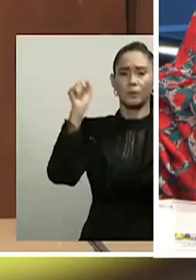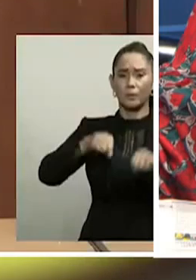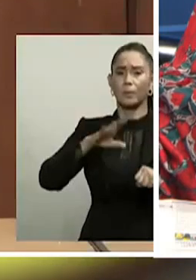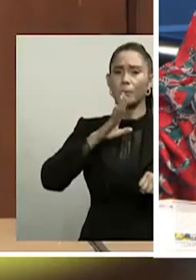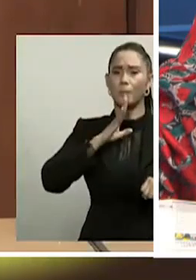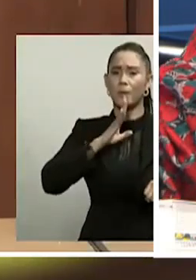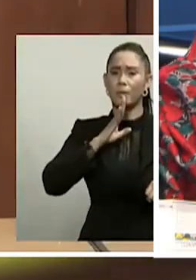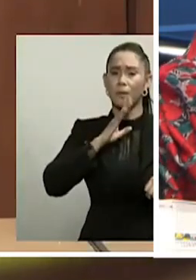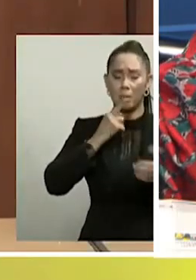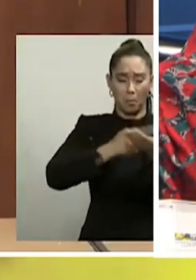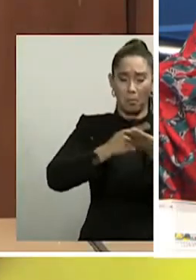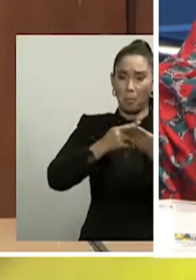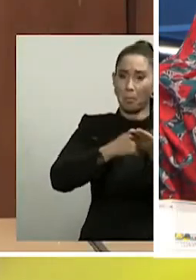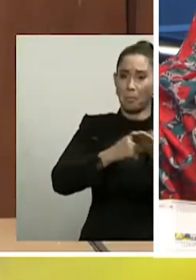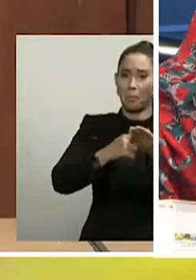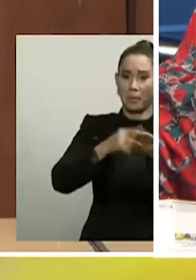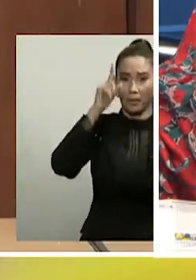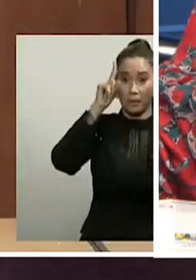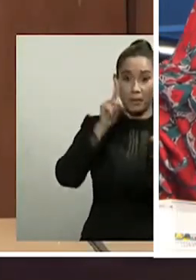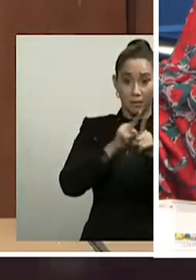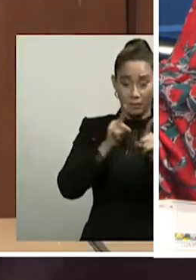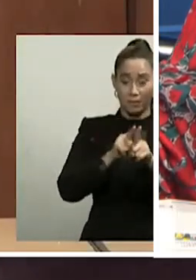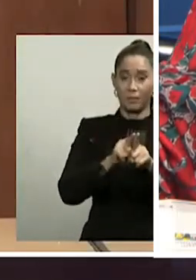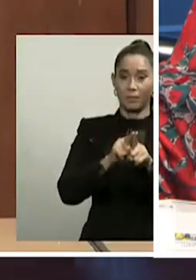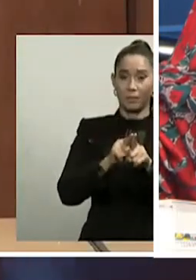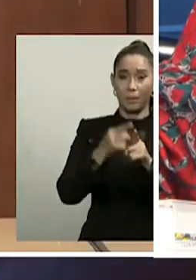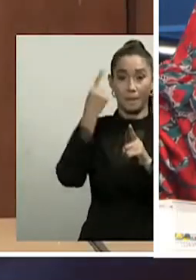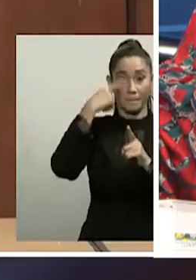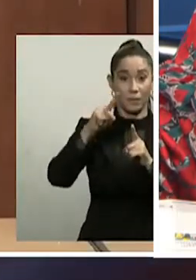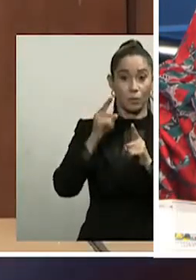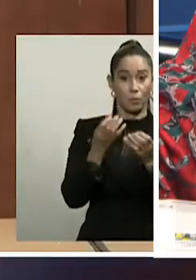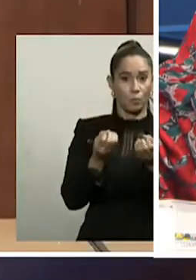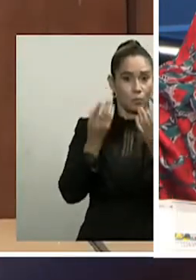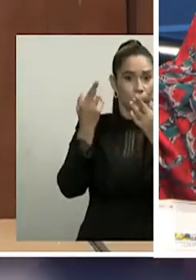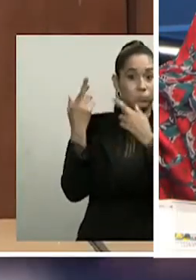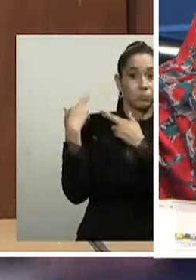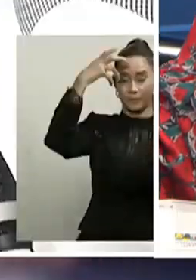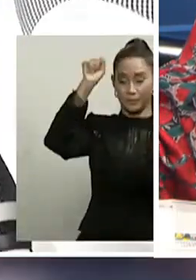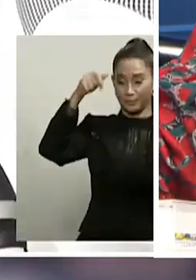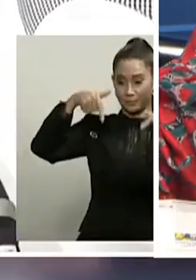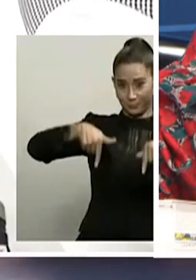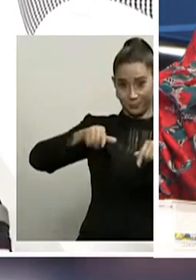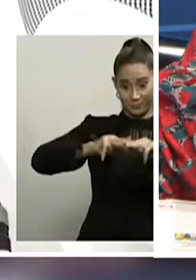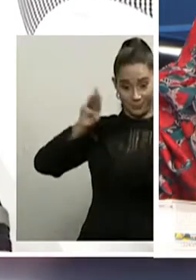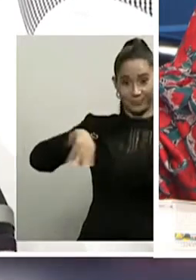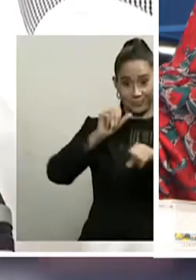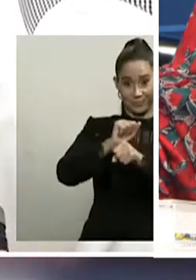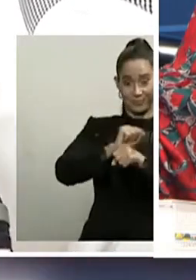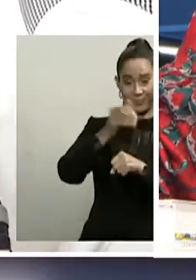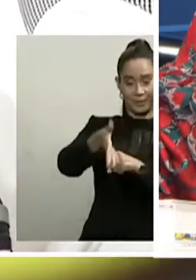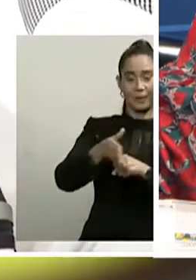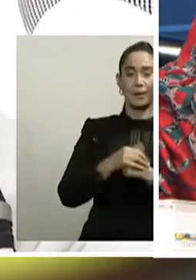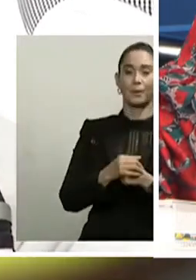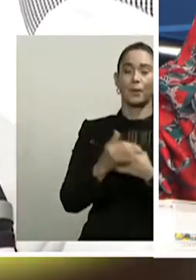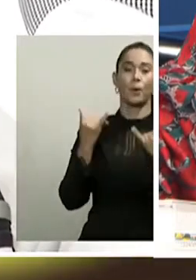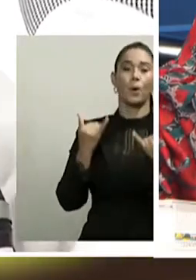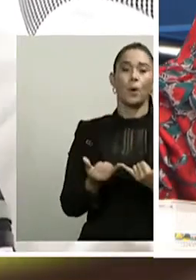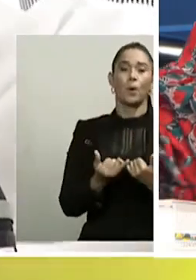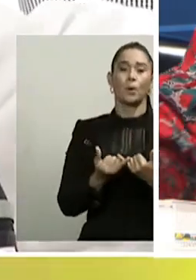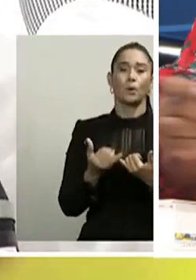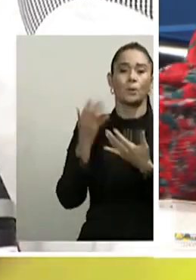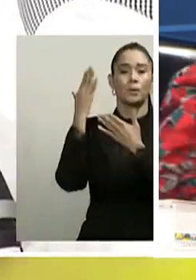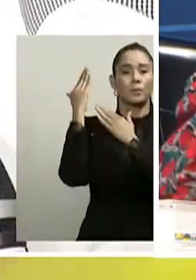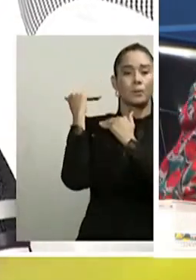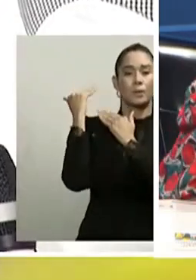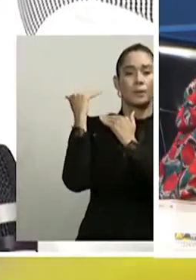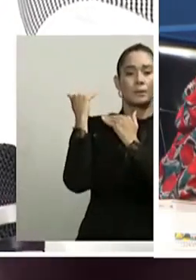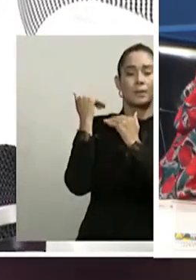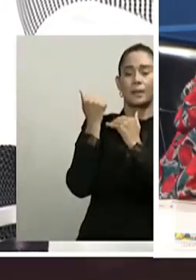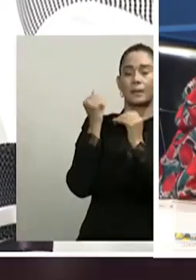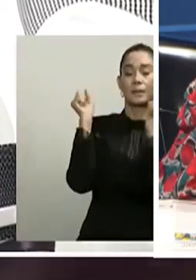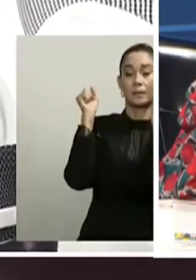apoyando en las protestas o la petición del 30 por ciento a las las aseguradoras de fondos